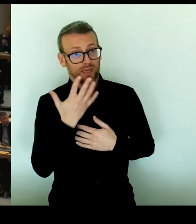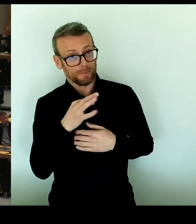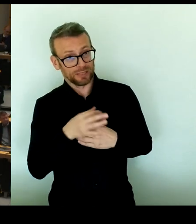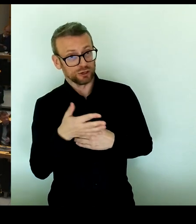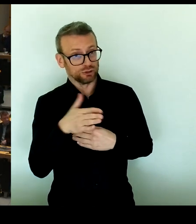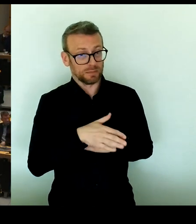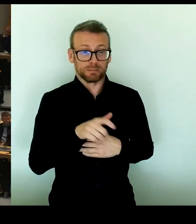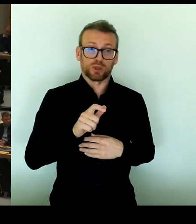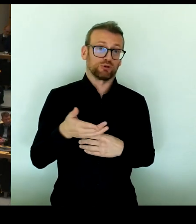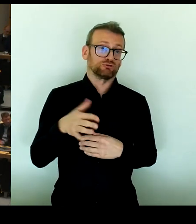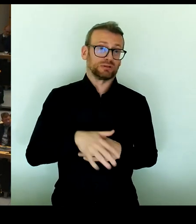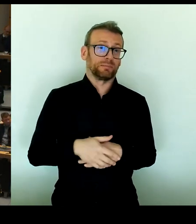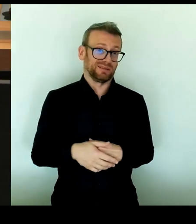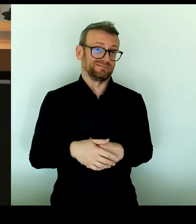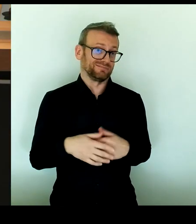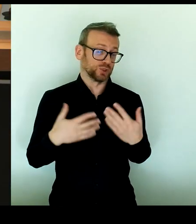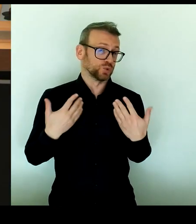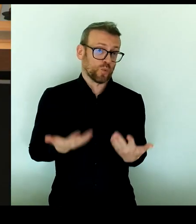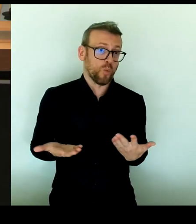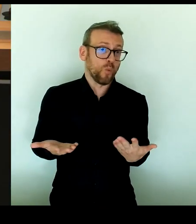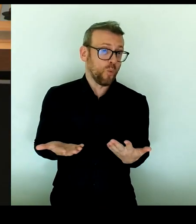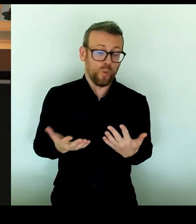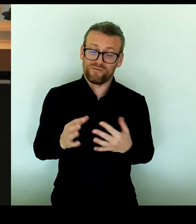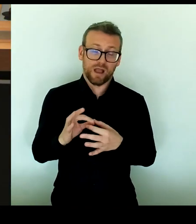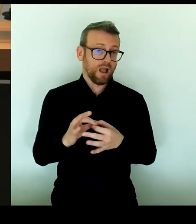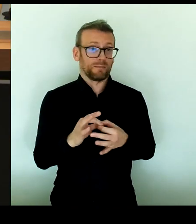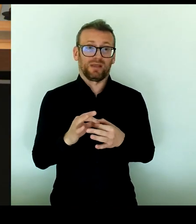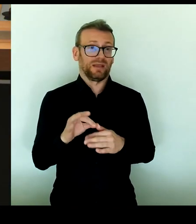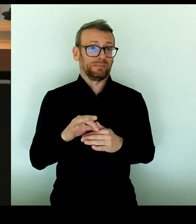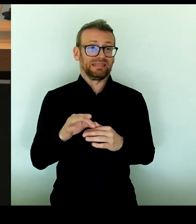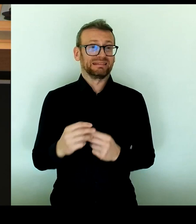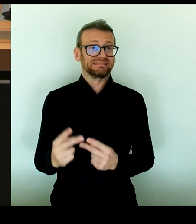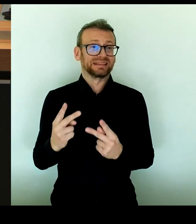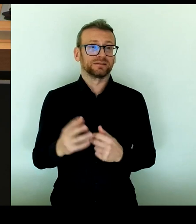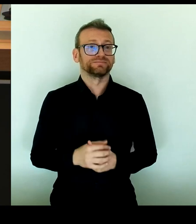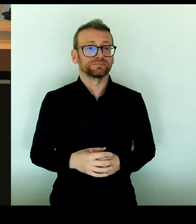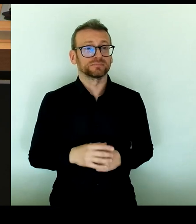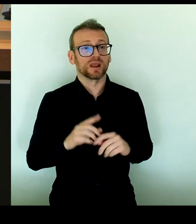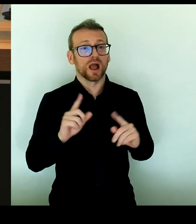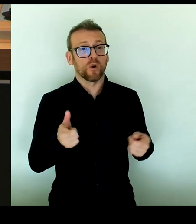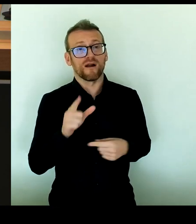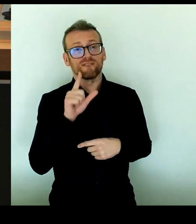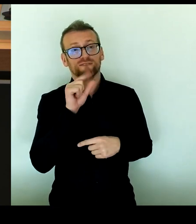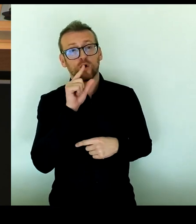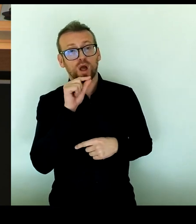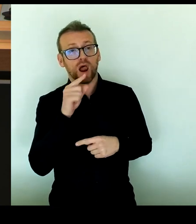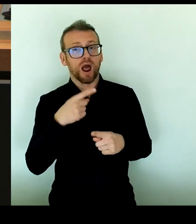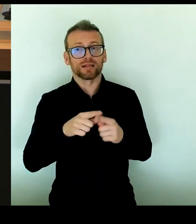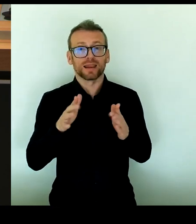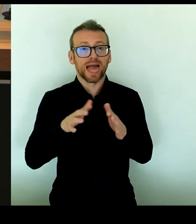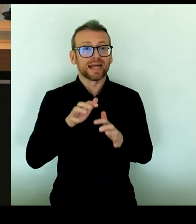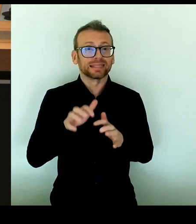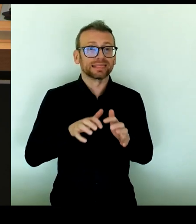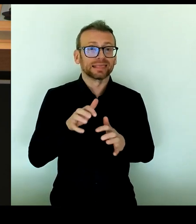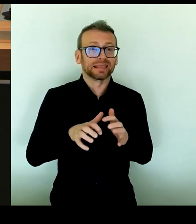(Beifall) Kleingärten, meine Damen und Herren, sind als Erholungsraum und für die Gesundheit ihrer Nutzer unverzichtbar. Gäbe es keine Kleingärten,